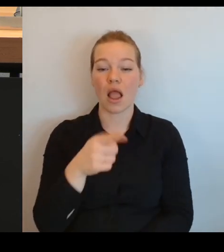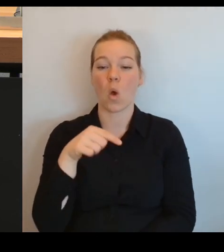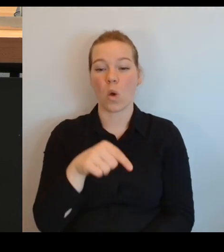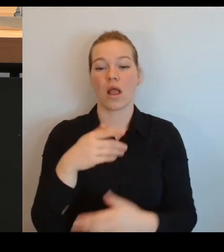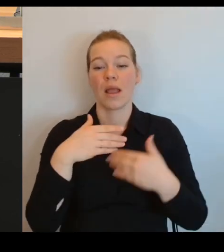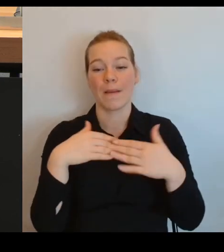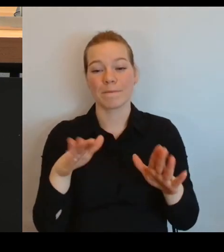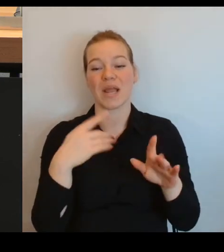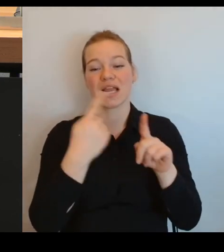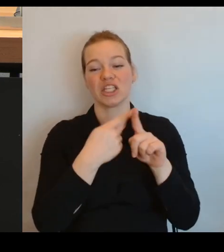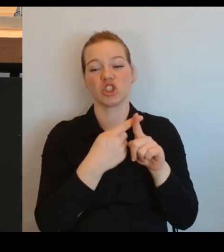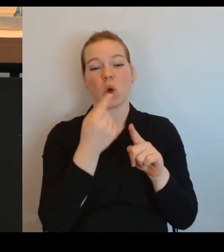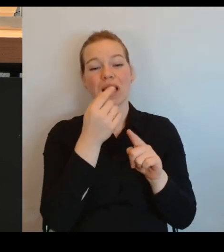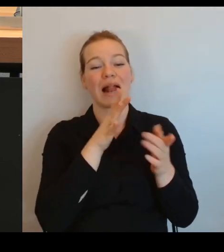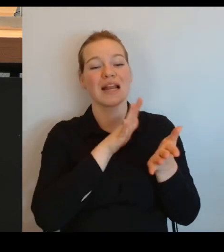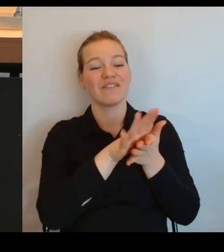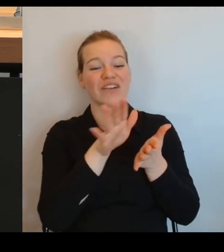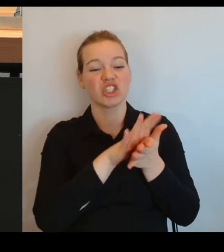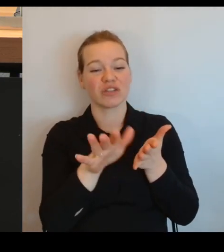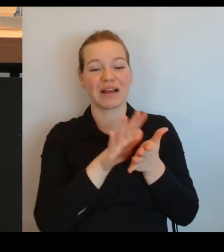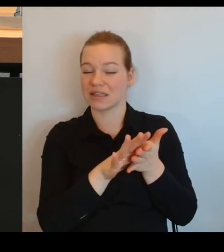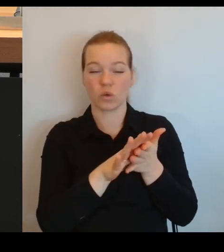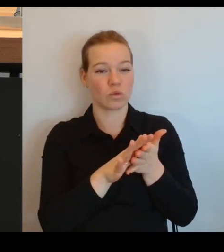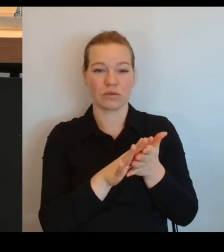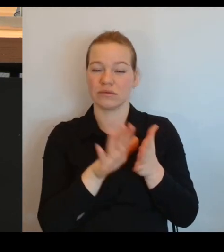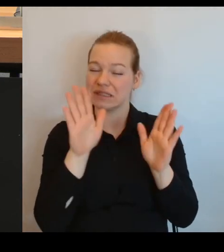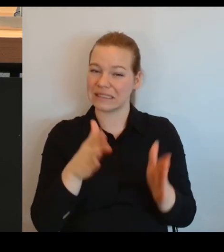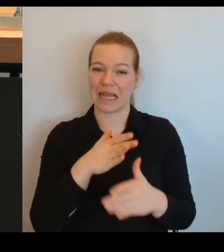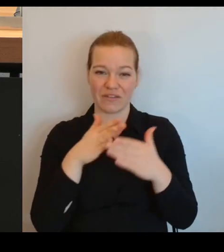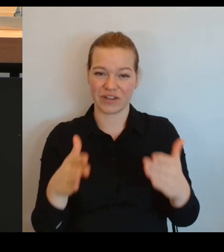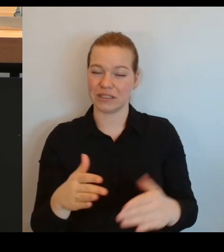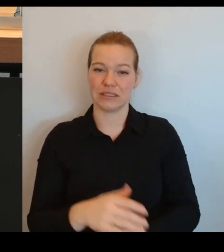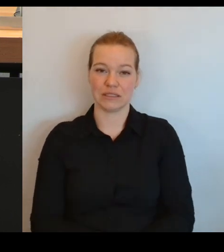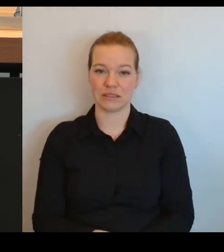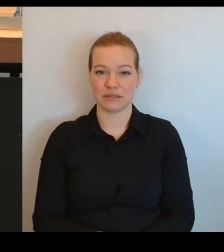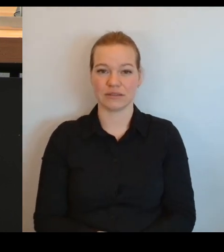Meine Damen und Herren, der Rechnungshofbericht zeigt eindrücklich, dass Berlin viel Potenzial